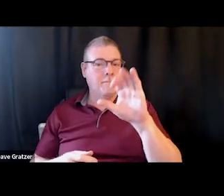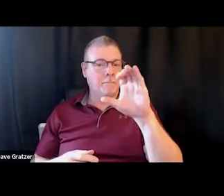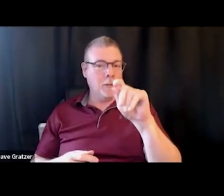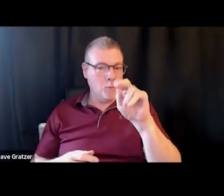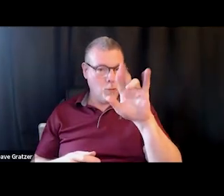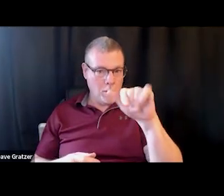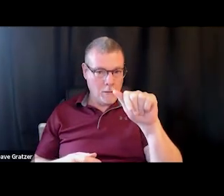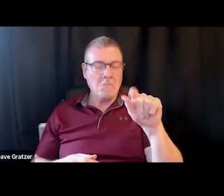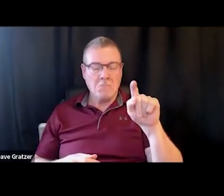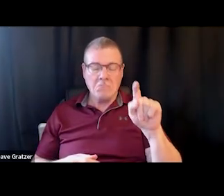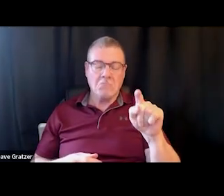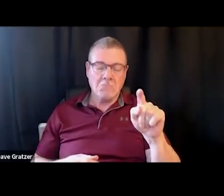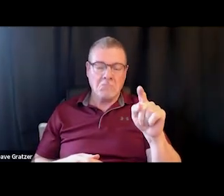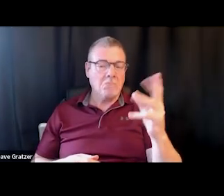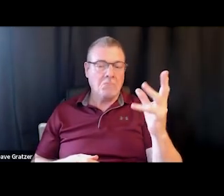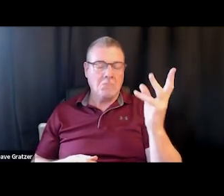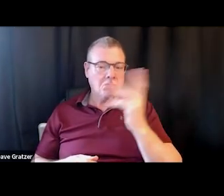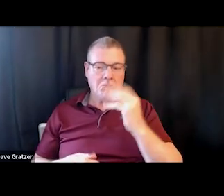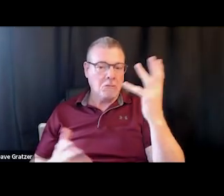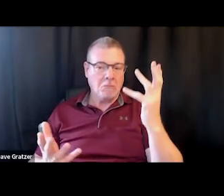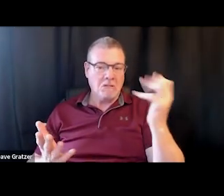ella hacía prácticamente casi todo.